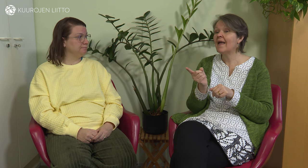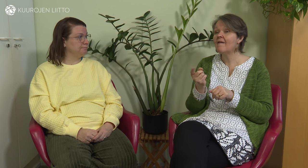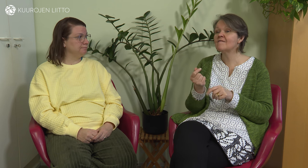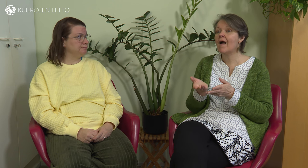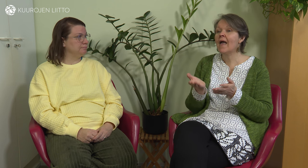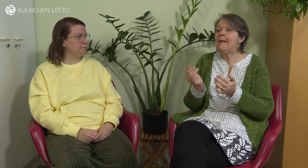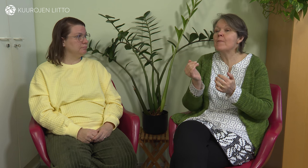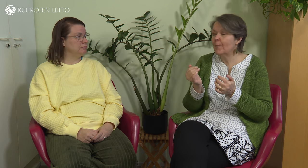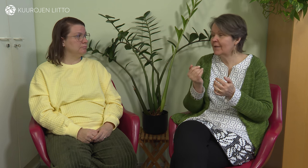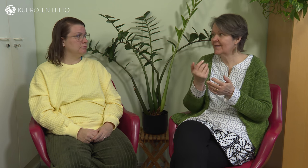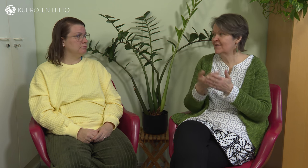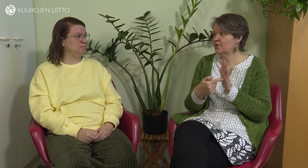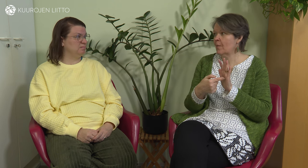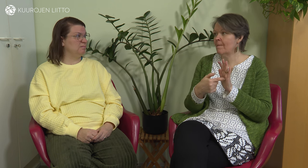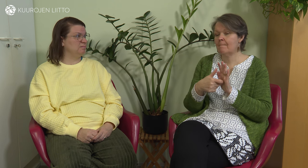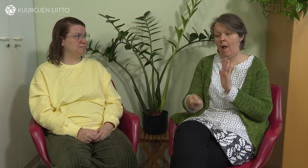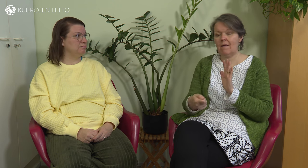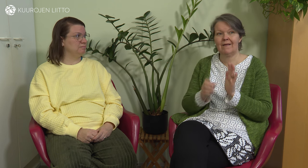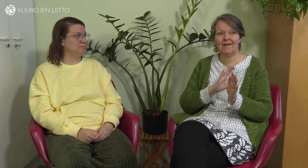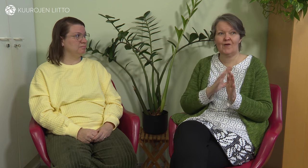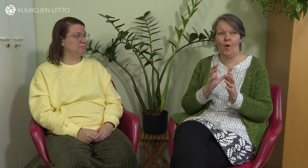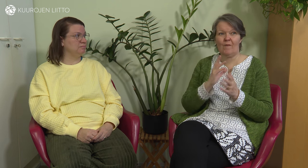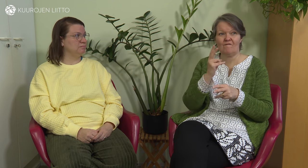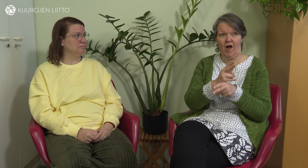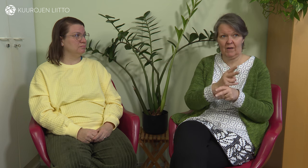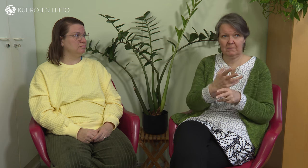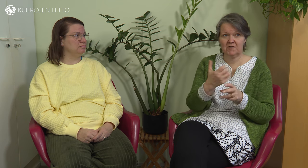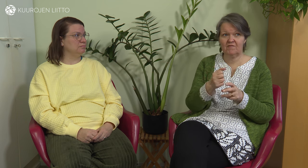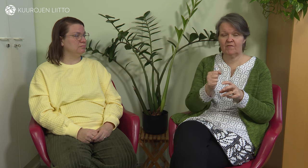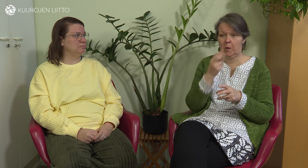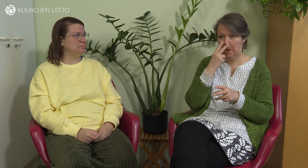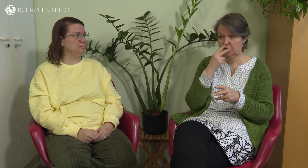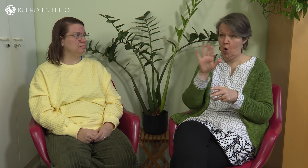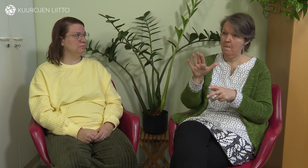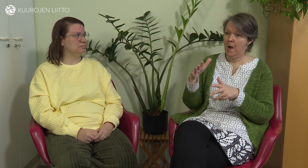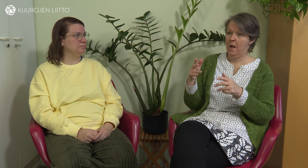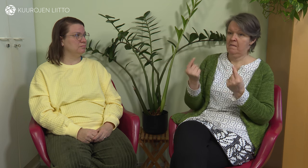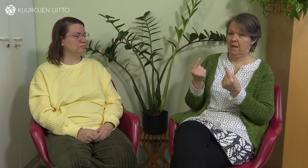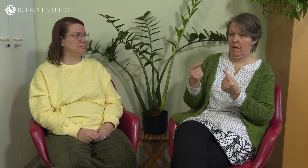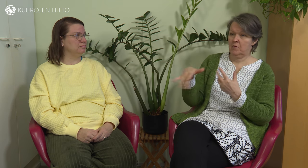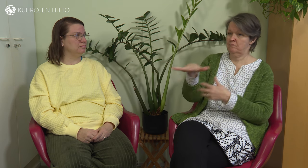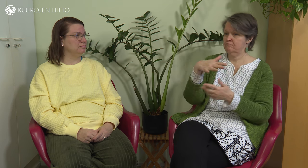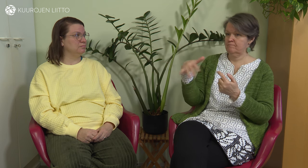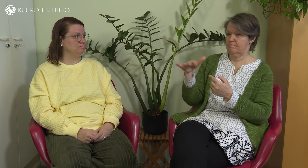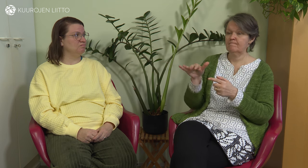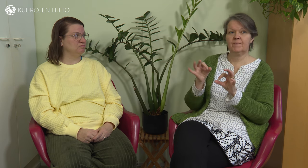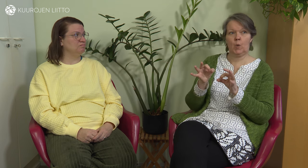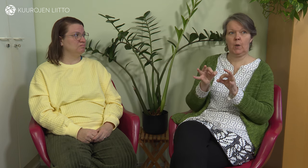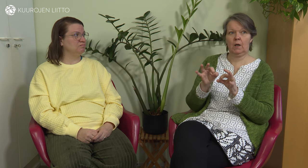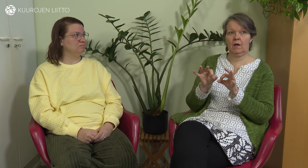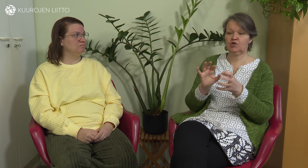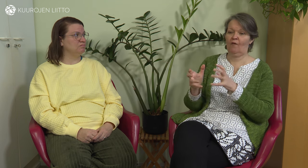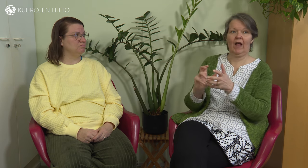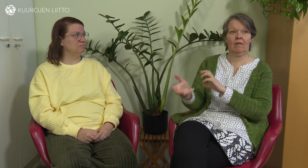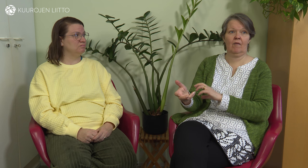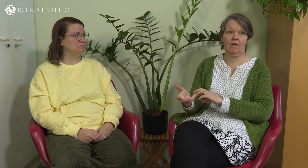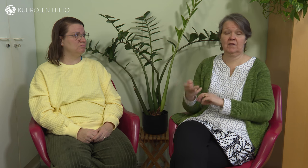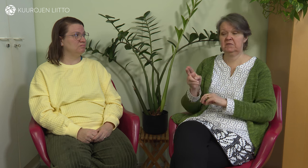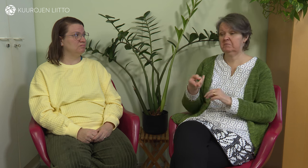Heille tämä tulee olemaan helpompaa, sillä he voivat soveltaa tätä valmista mallia omaan tilanteeseensa sopivaksi.